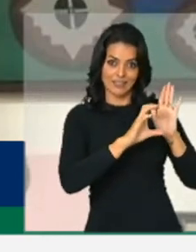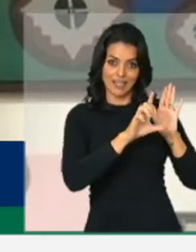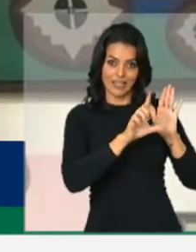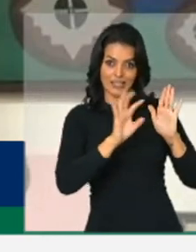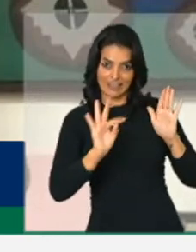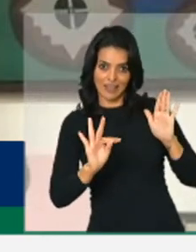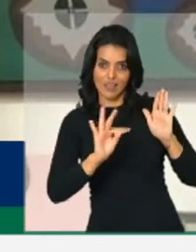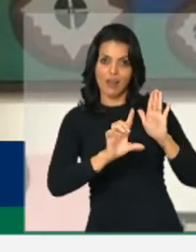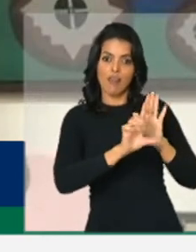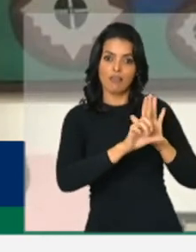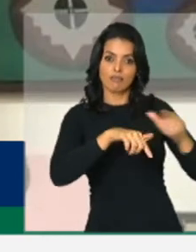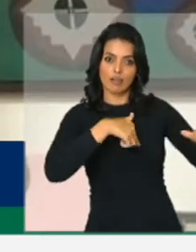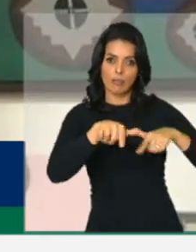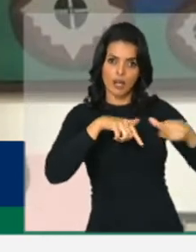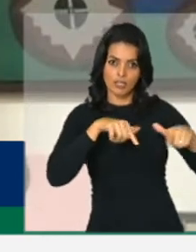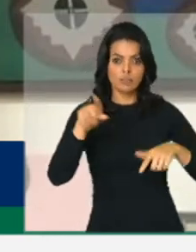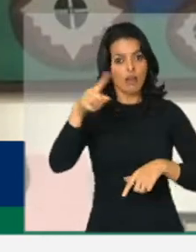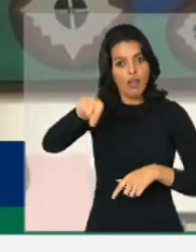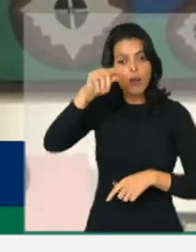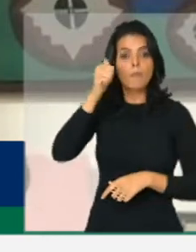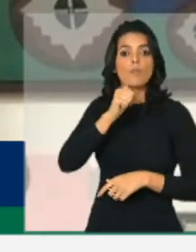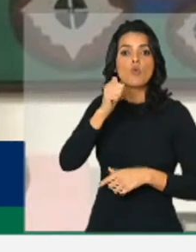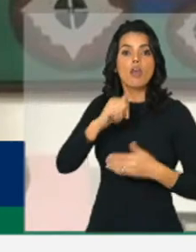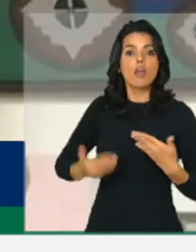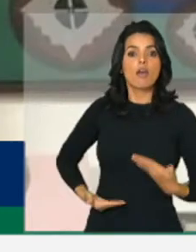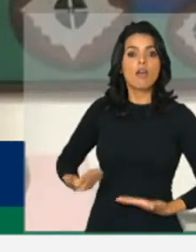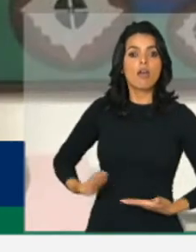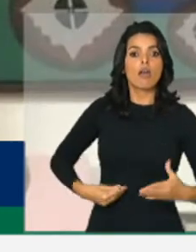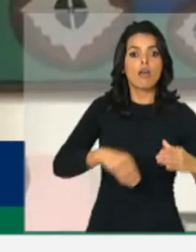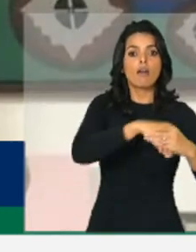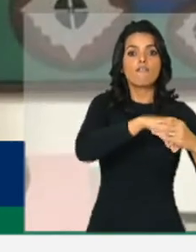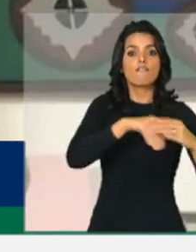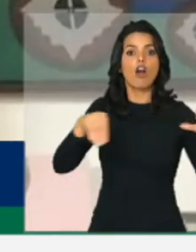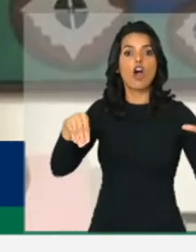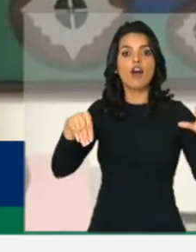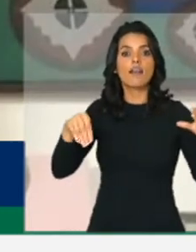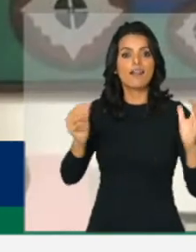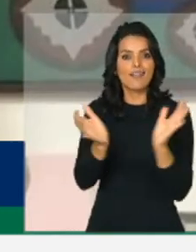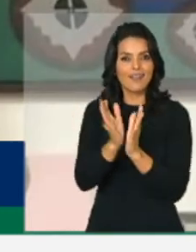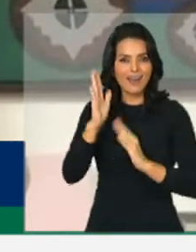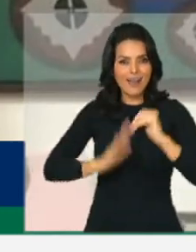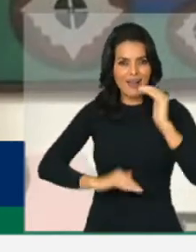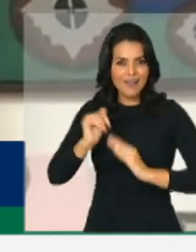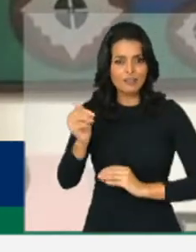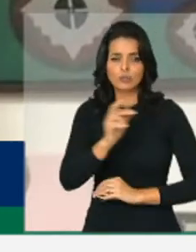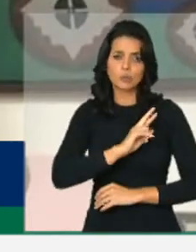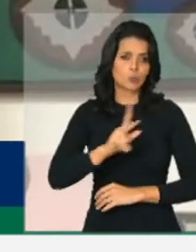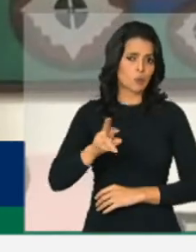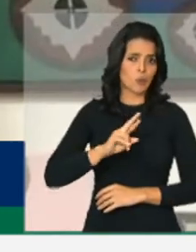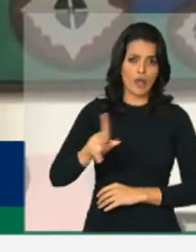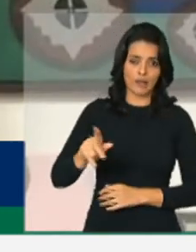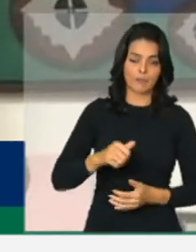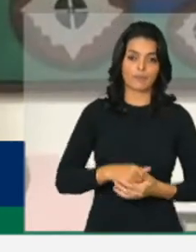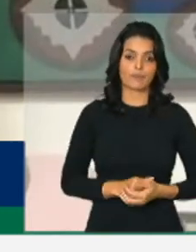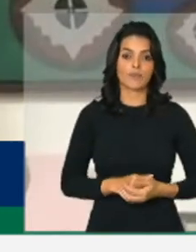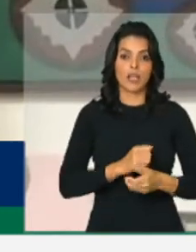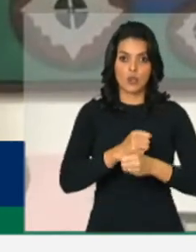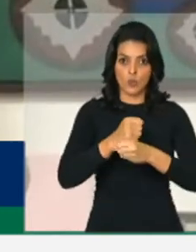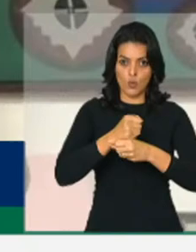EM 1972 ELAS COMEÇAM A SER ALI IDENTIFICADAS COMO TRABALHADORAS COM ALGUNS